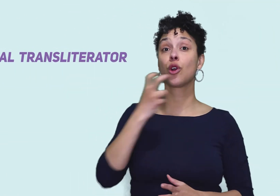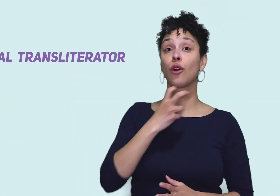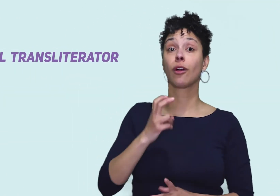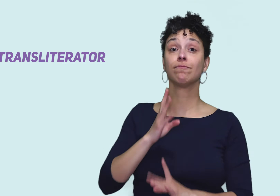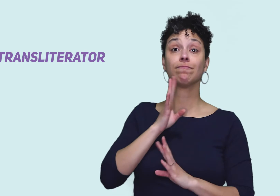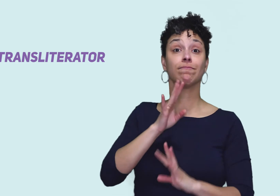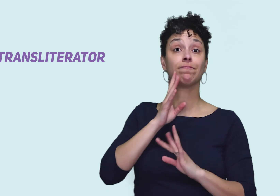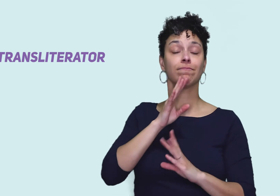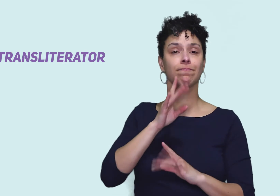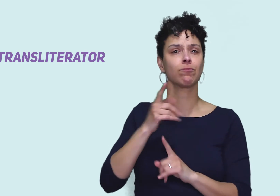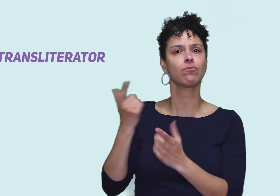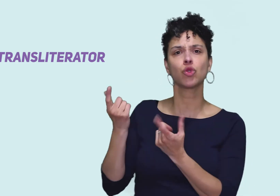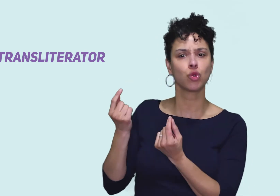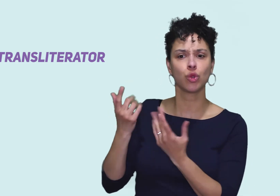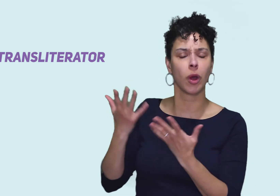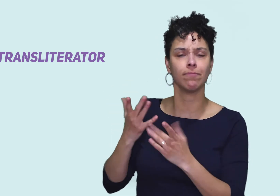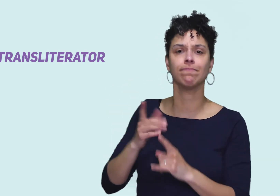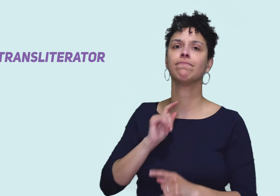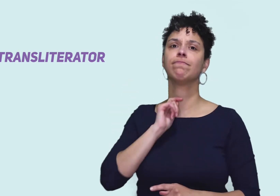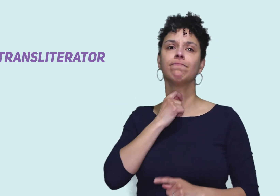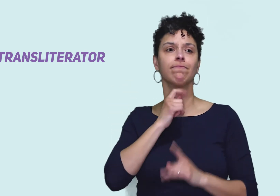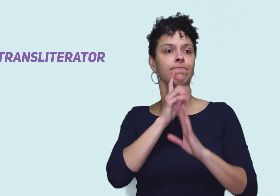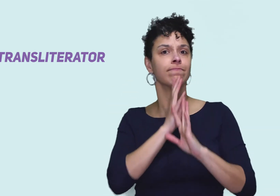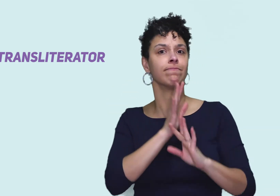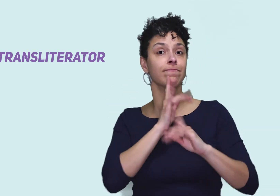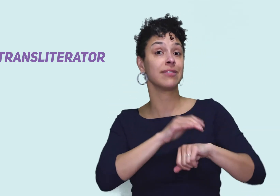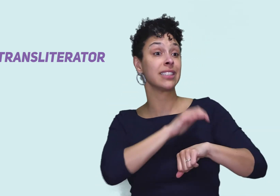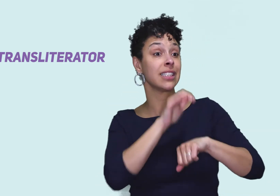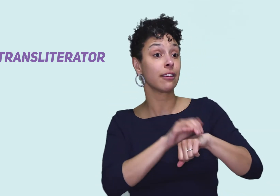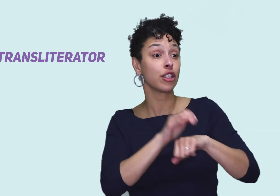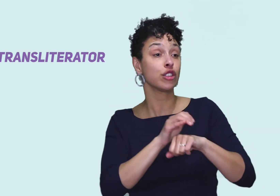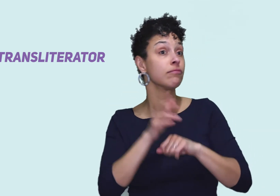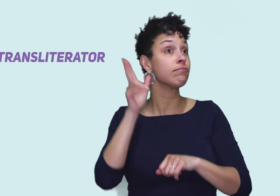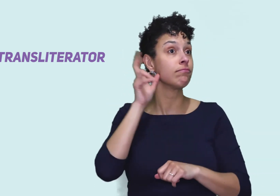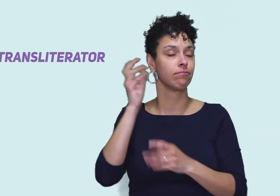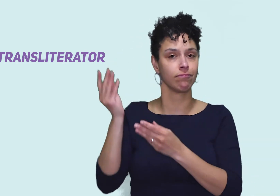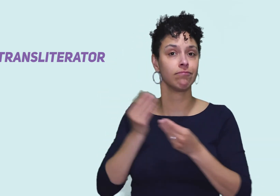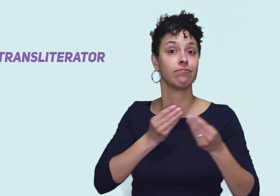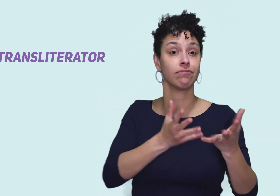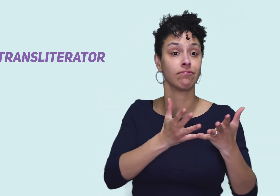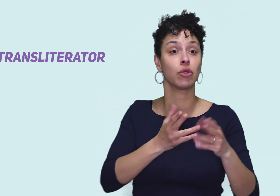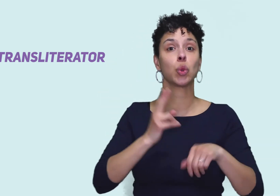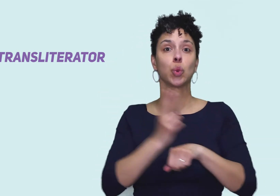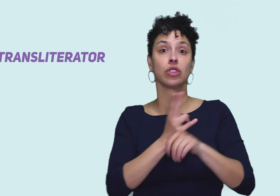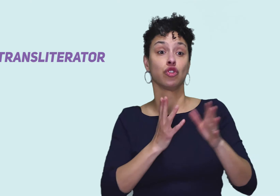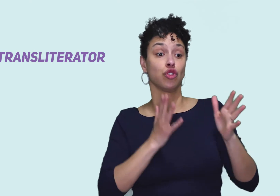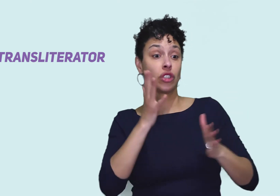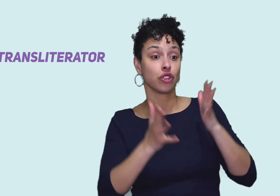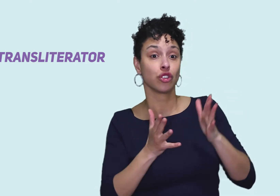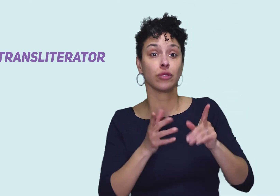Los transliteradores orales repiten en silencio el inglés que se habla mientras usan gestos, señalan